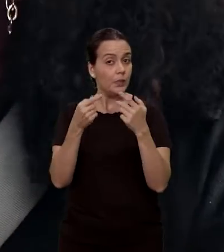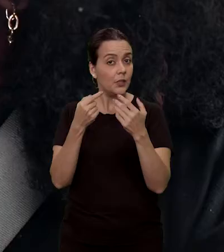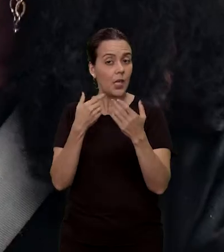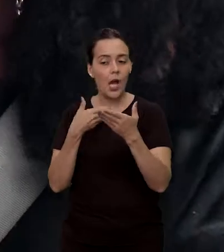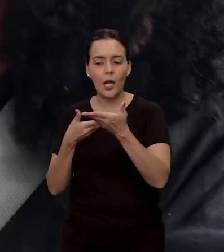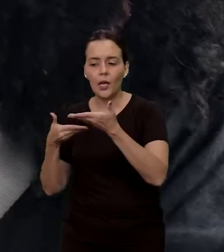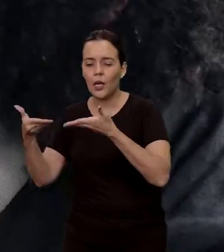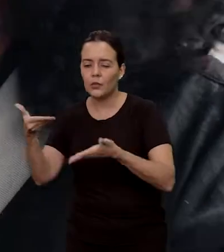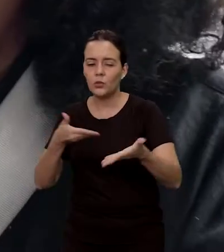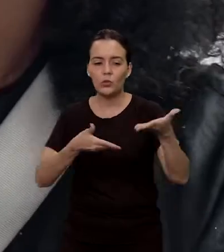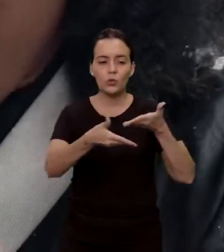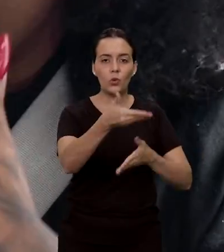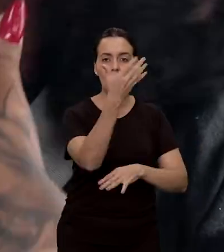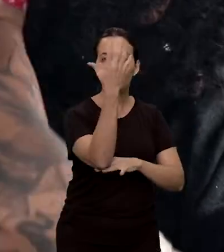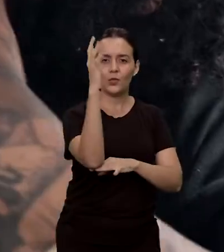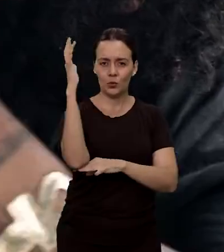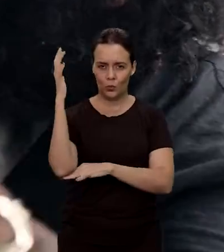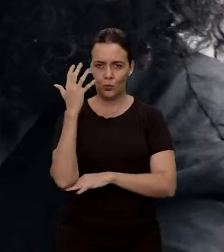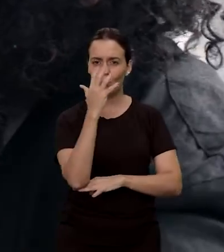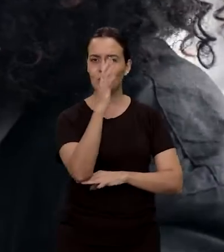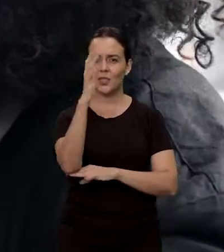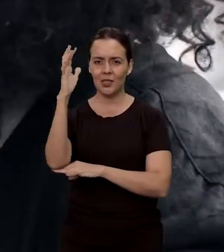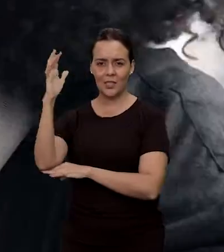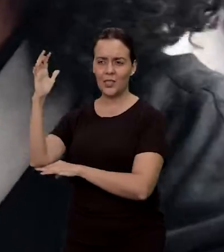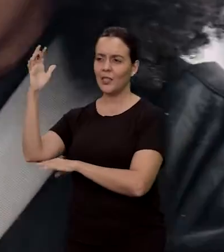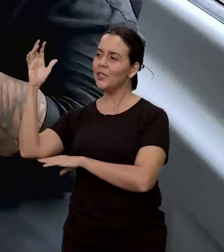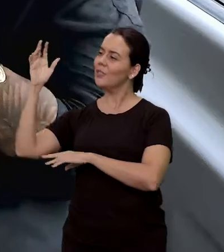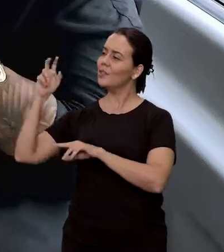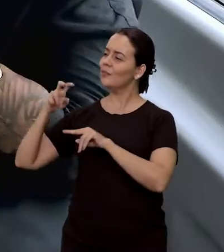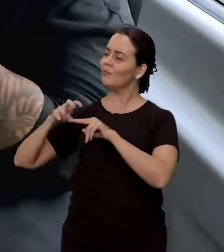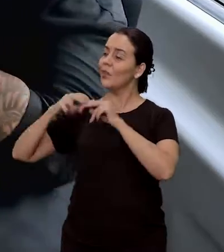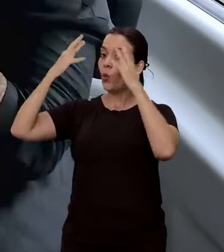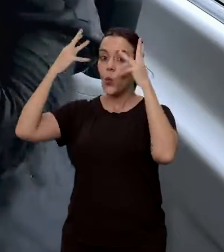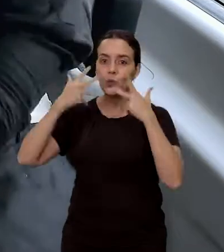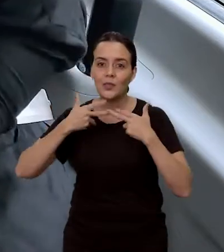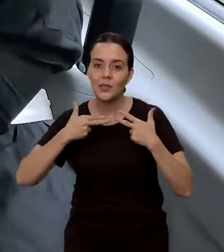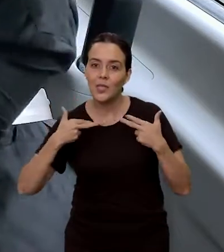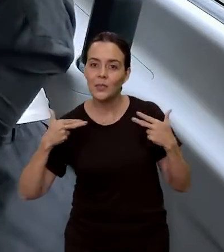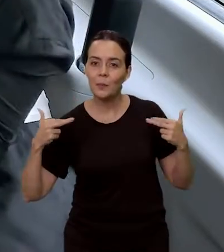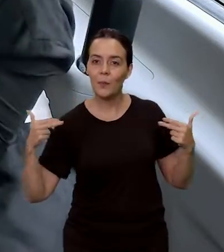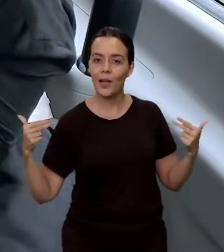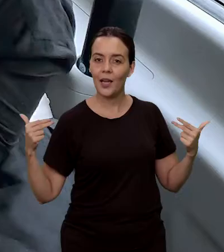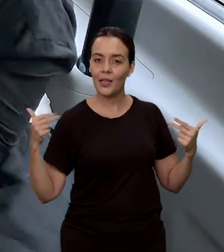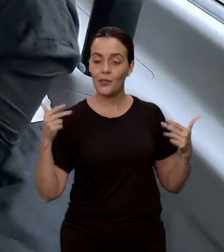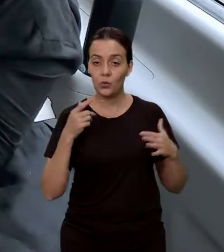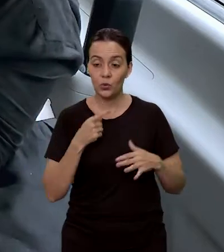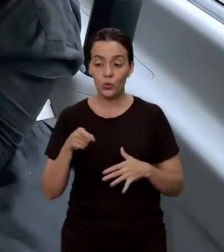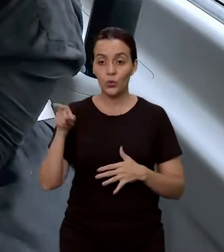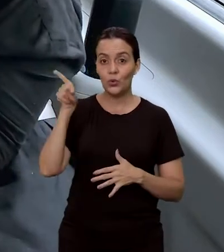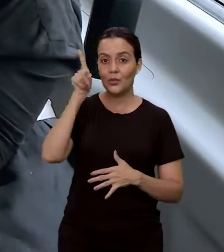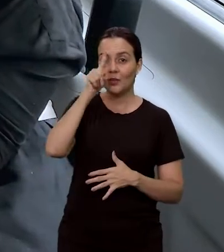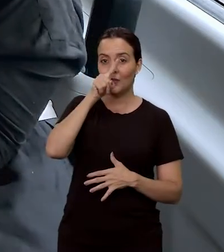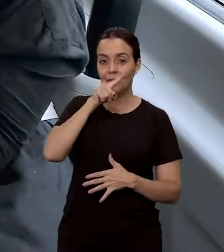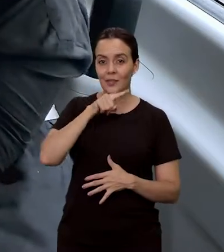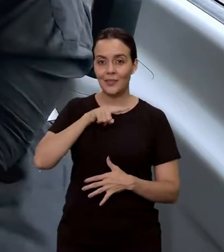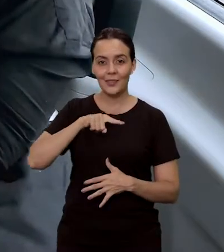essa troca com a natureza, com as árvores, com os animais, com esses ciclos, você está entendendo...